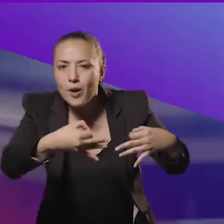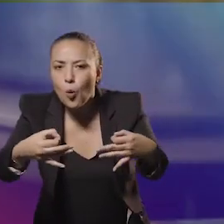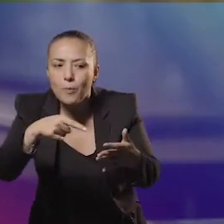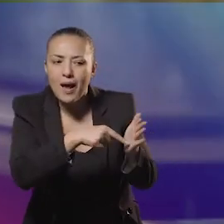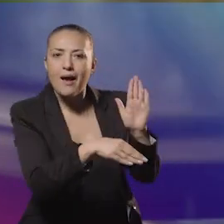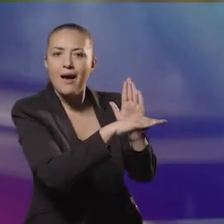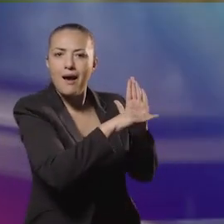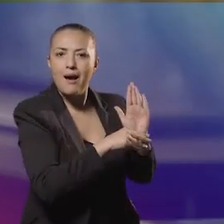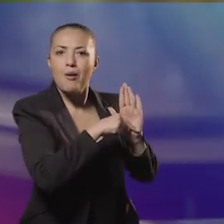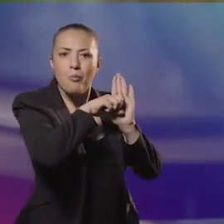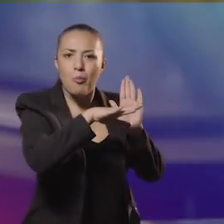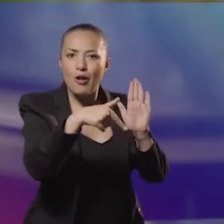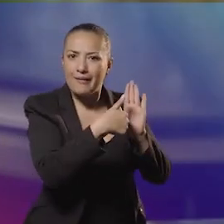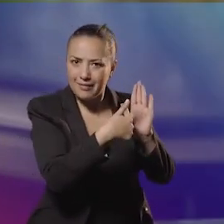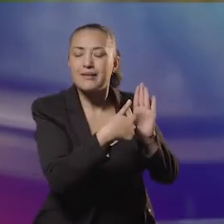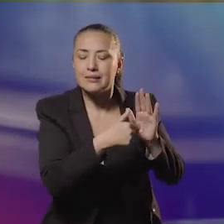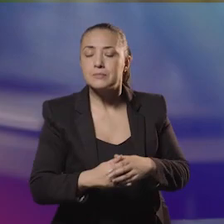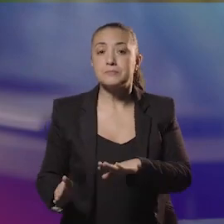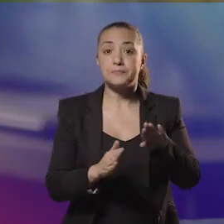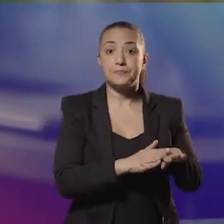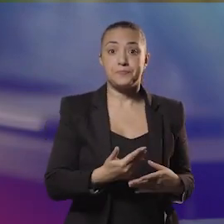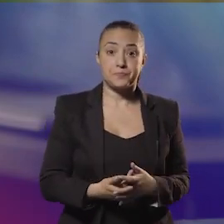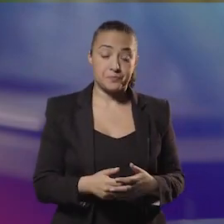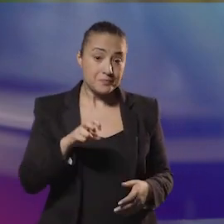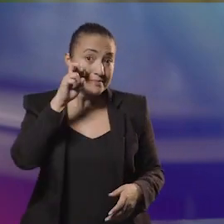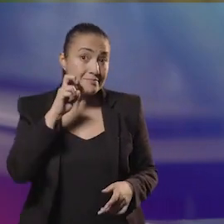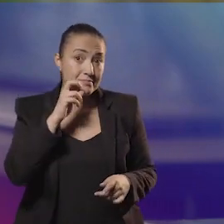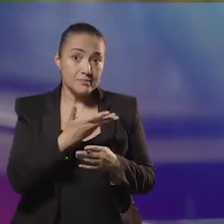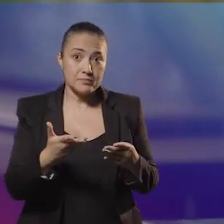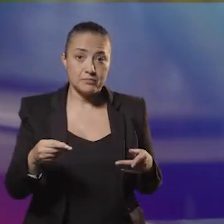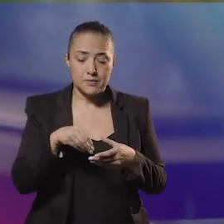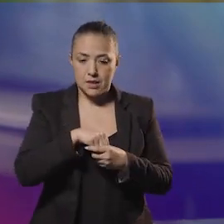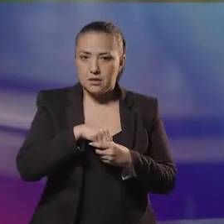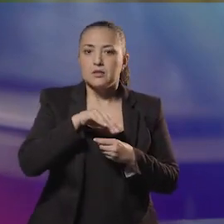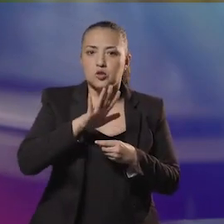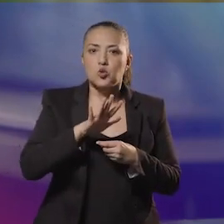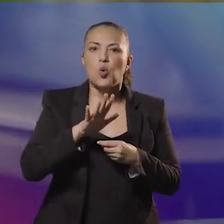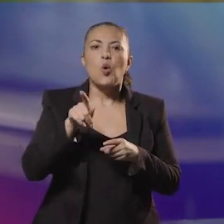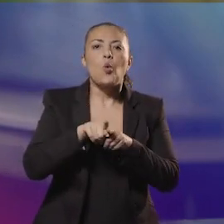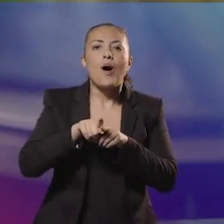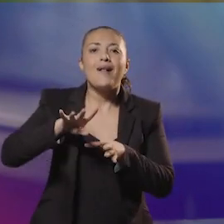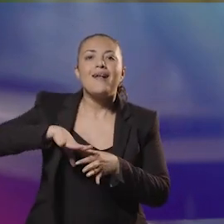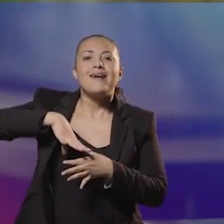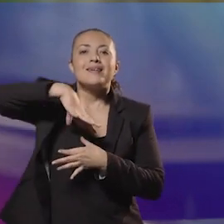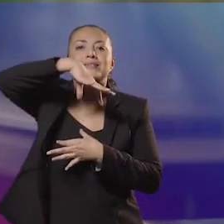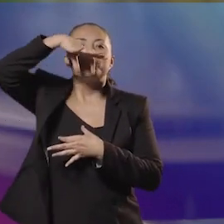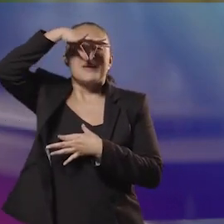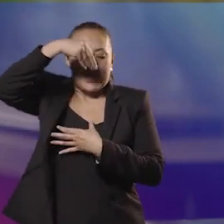La sexualidad es un campo de la espiritualidad, eso es lo primero.